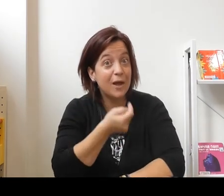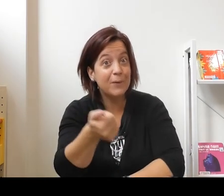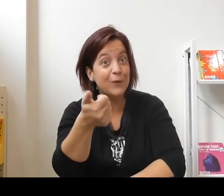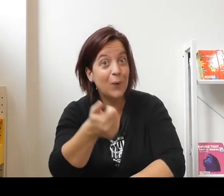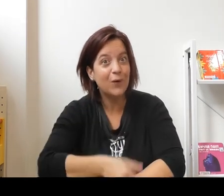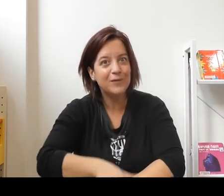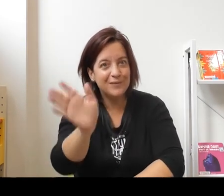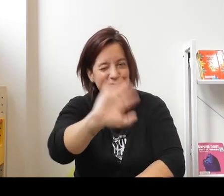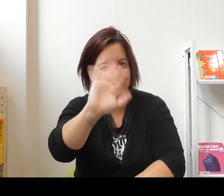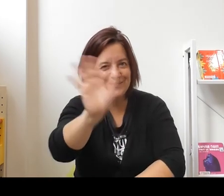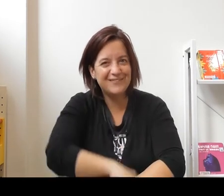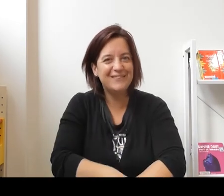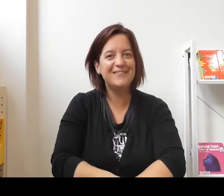A bientôt ! Au revoir !